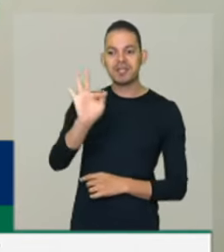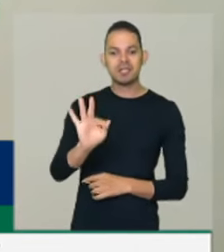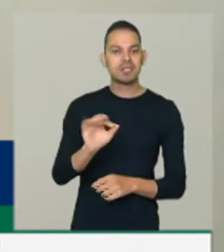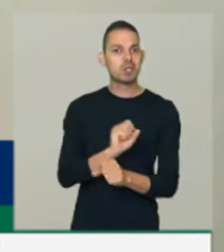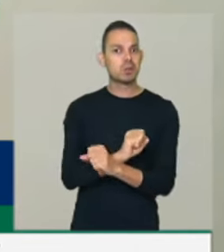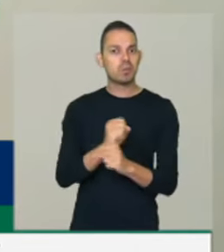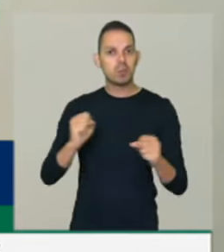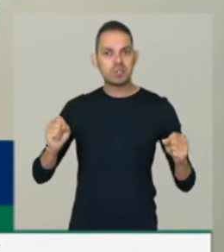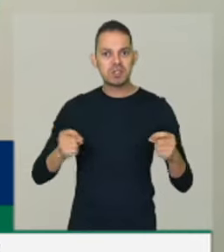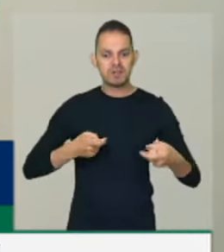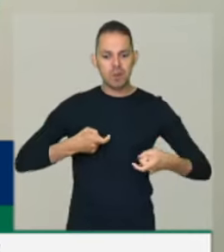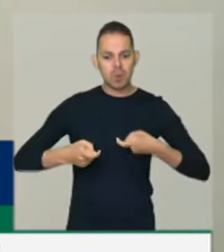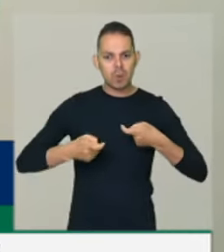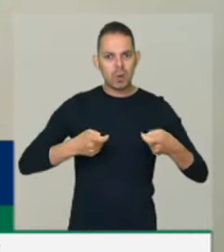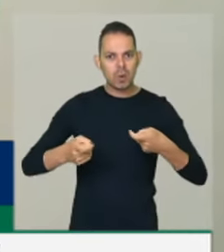ESFORÇOS DE TODOS ENTES FEDERADOS, NÓS TEMOS O